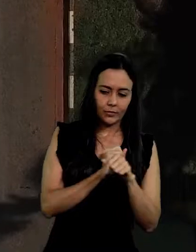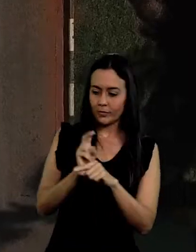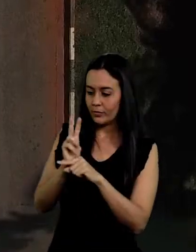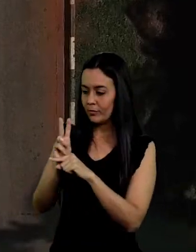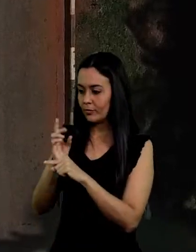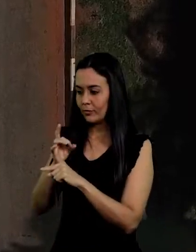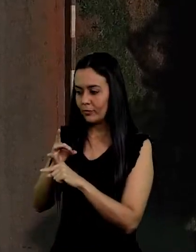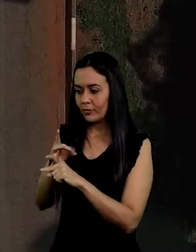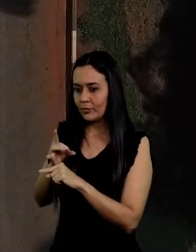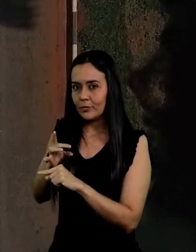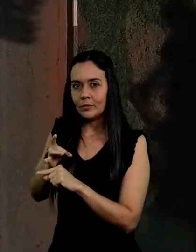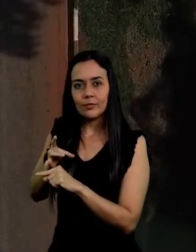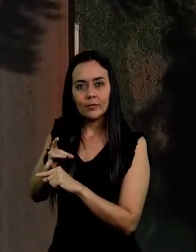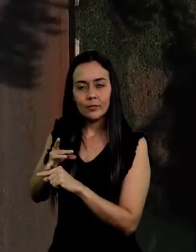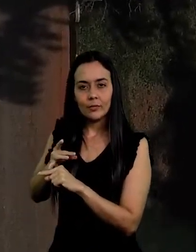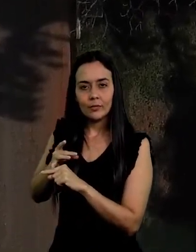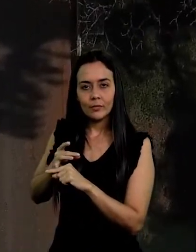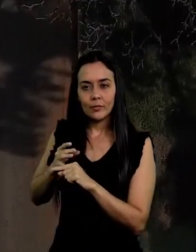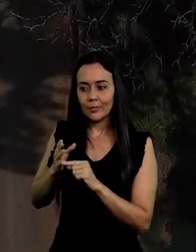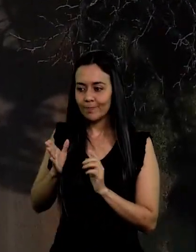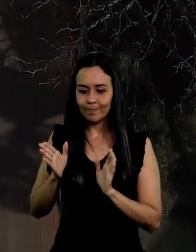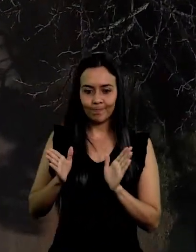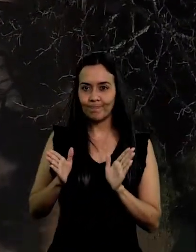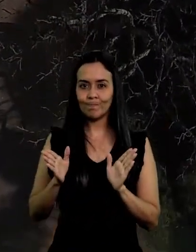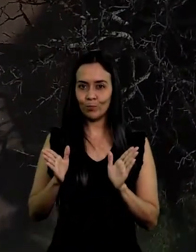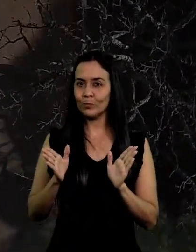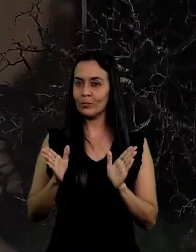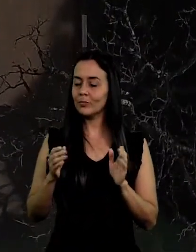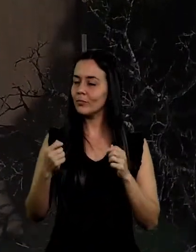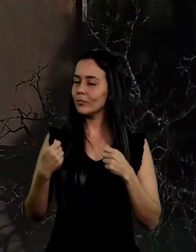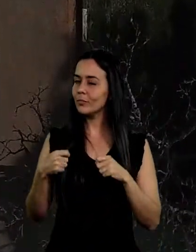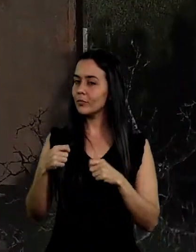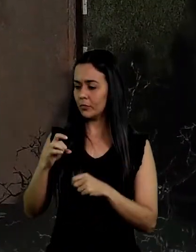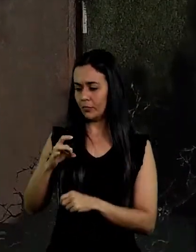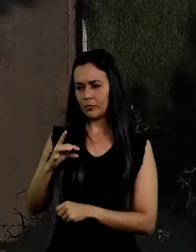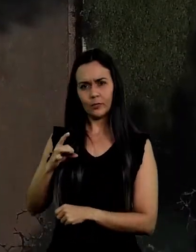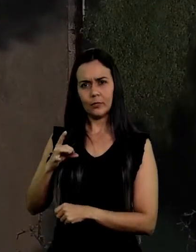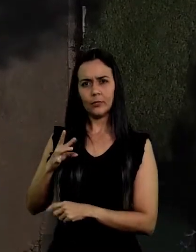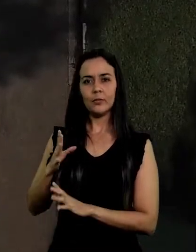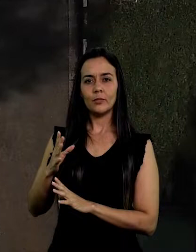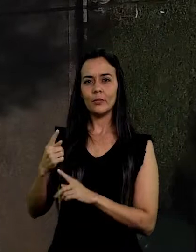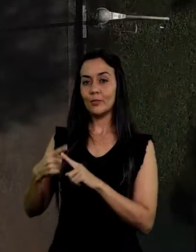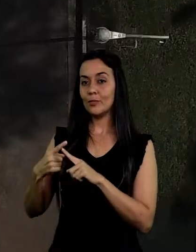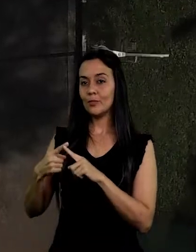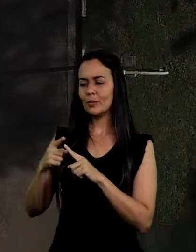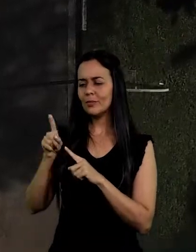E a gente sabe que o medo é um ótimo alarme, é um ótimo vigia.